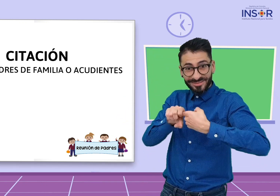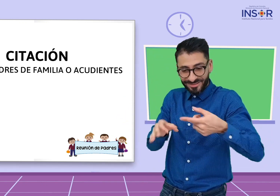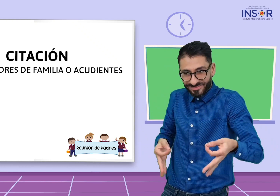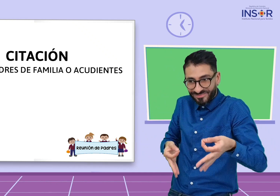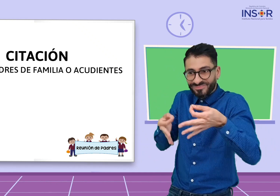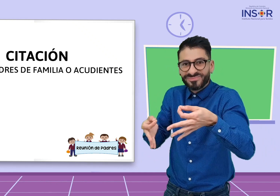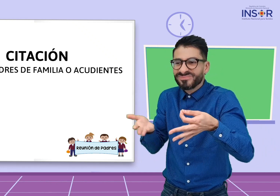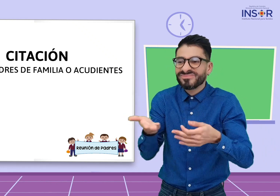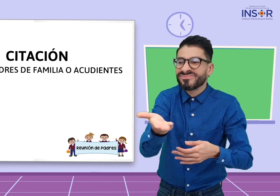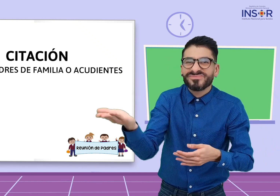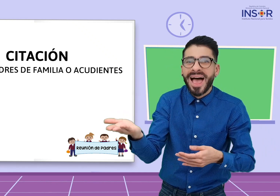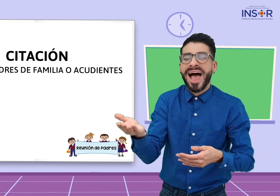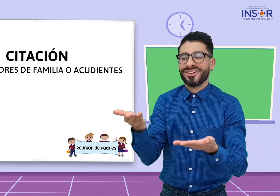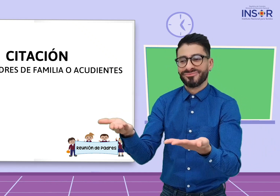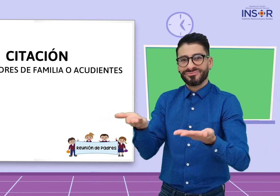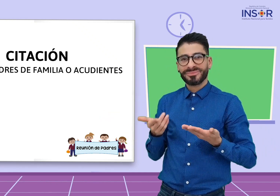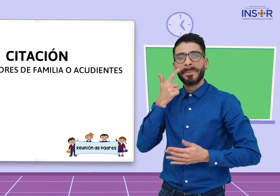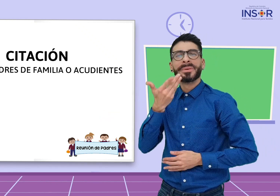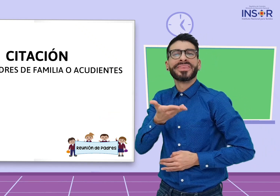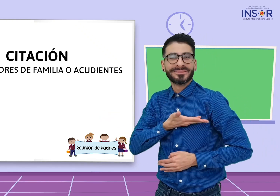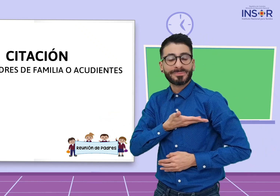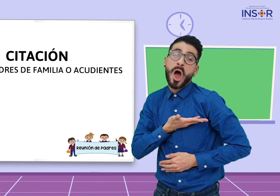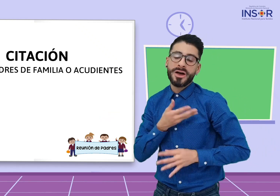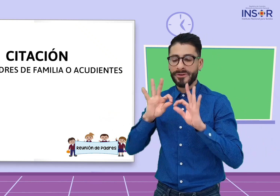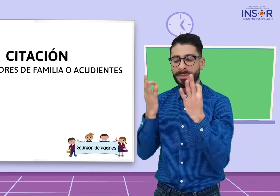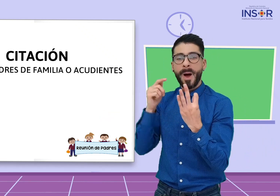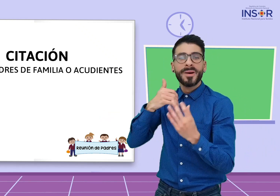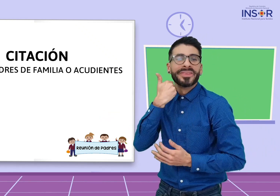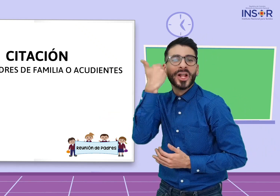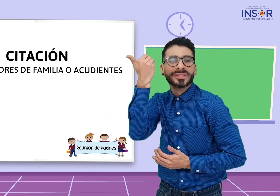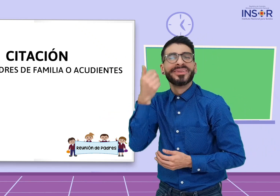Esta citación es solamente para los padres de familia o los acudientes.